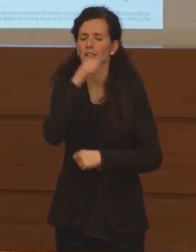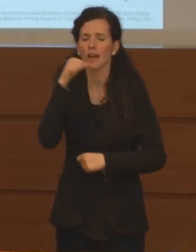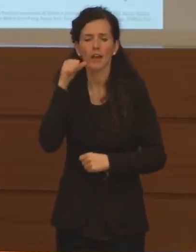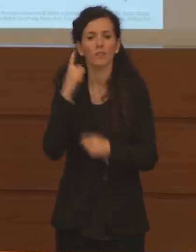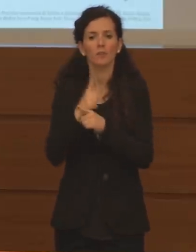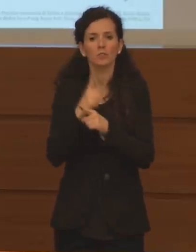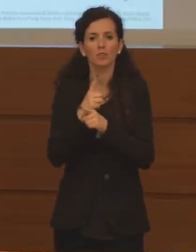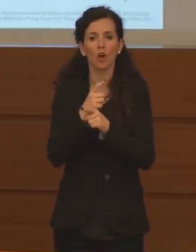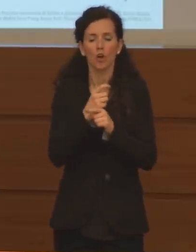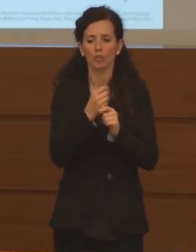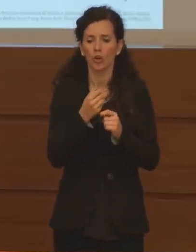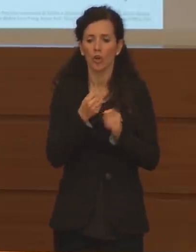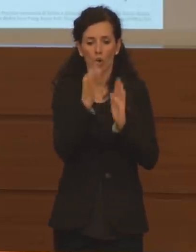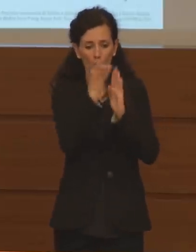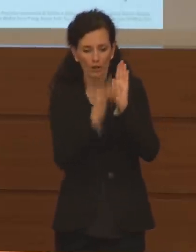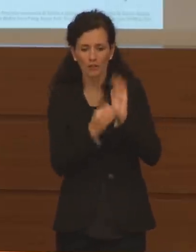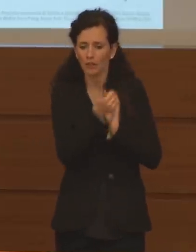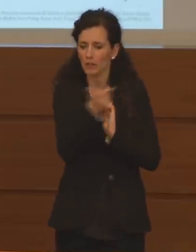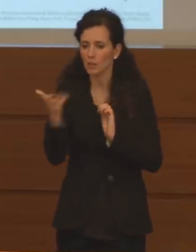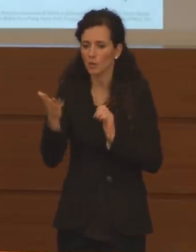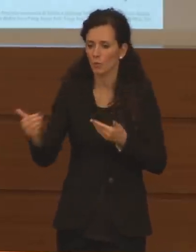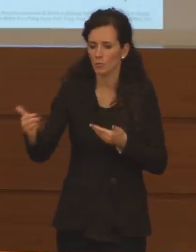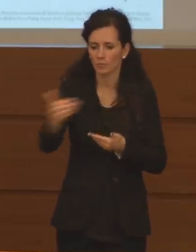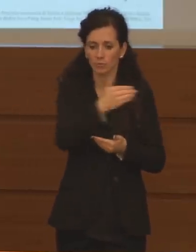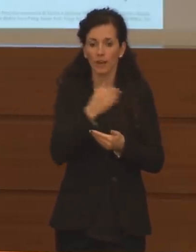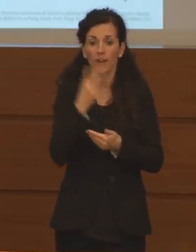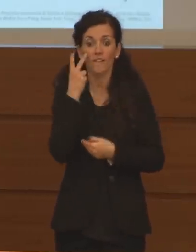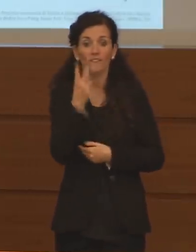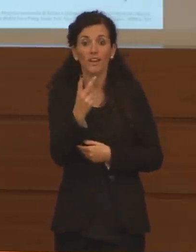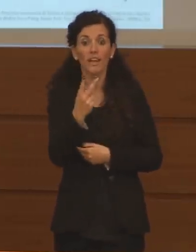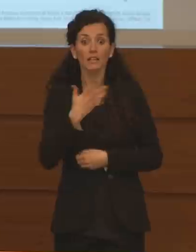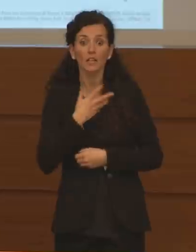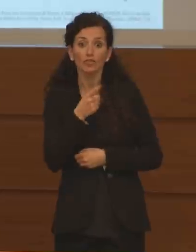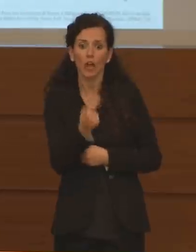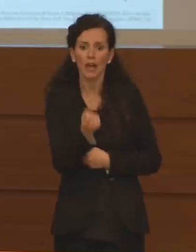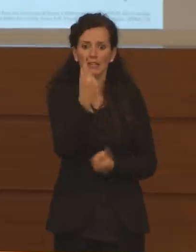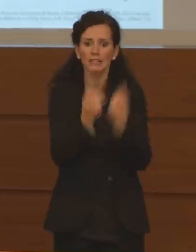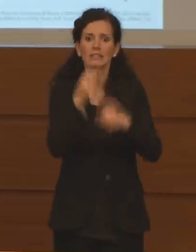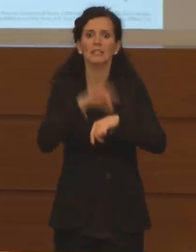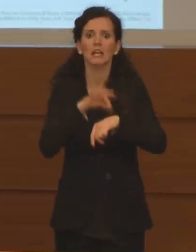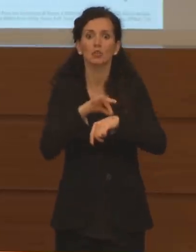presentarli per data di comparsa dei sintomi e chiaramente le regioni che si